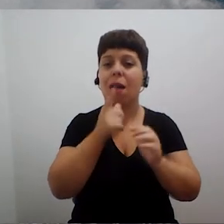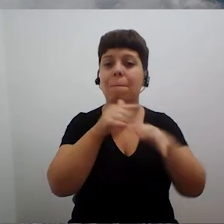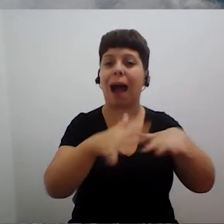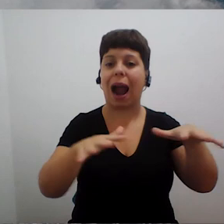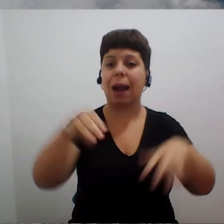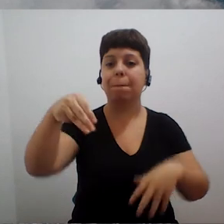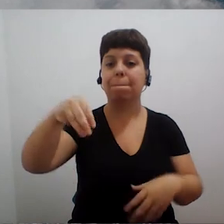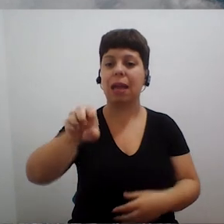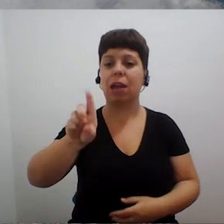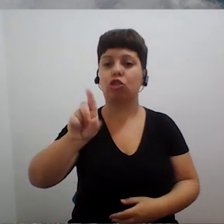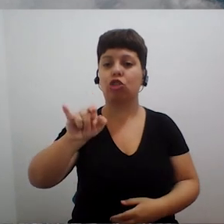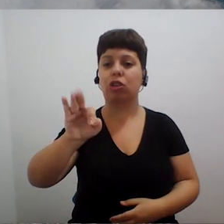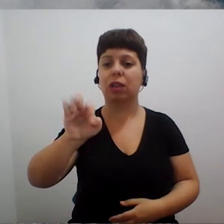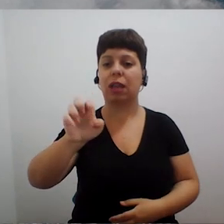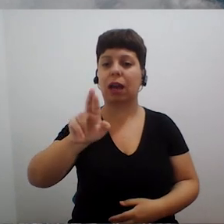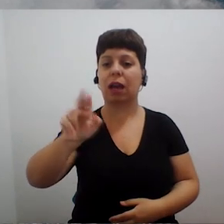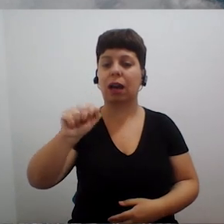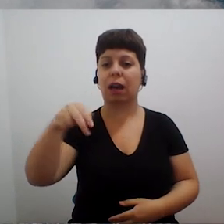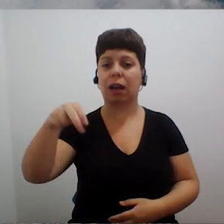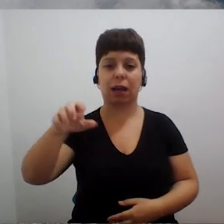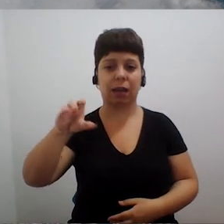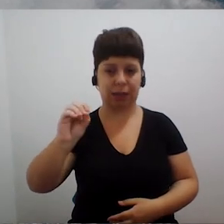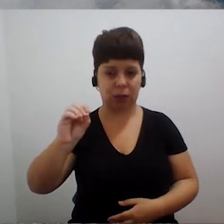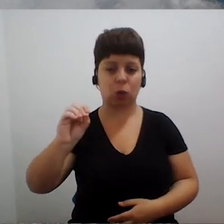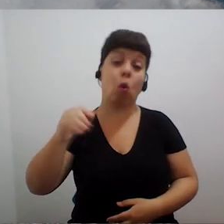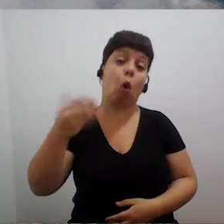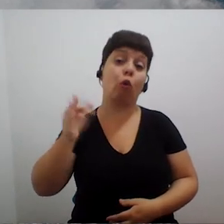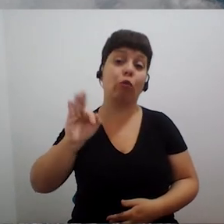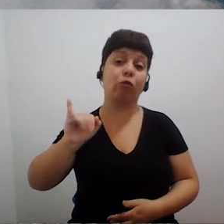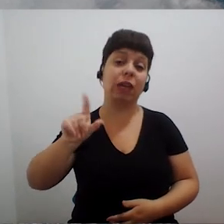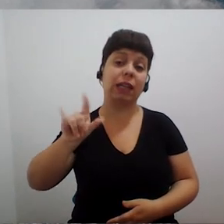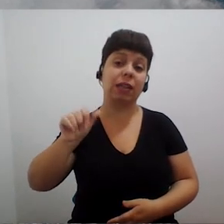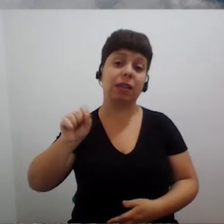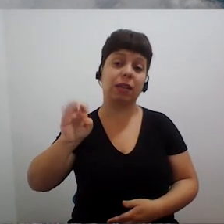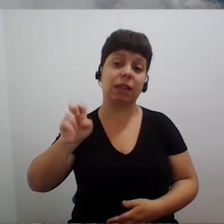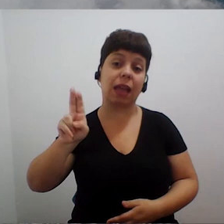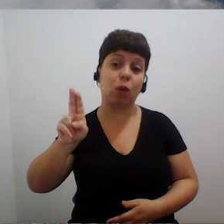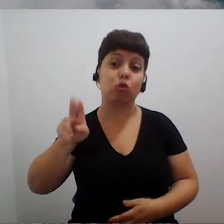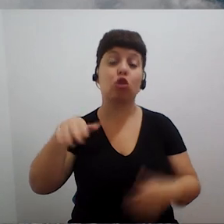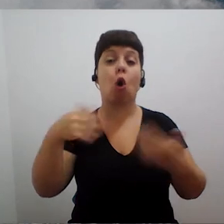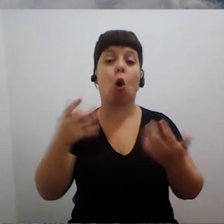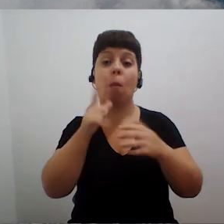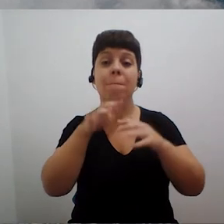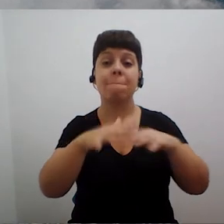também compreendido como Mar dos Filisteus, o Mar Morto, o Mar Vermelho.